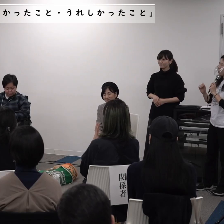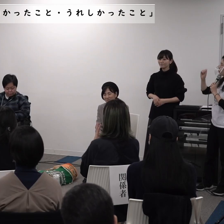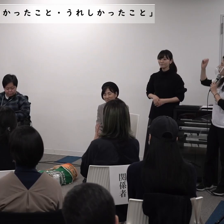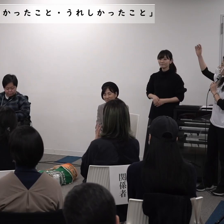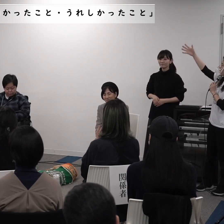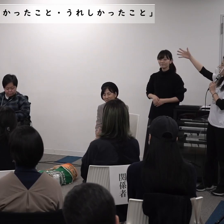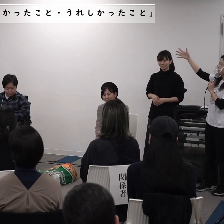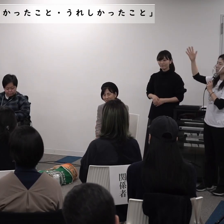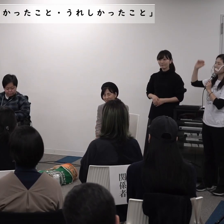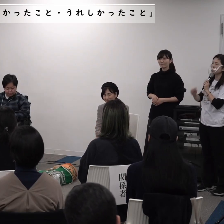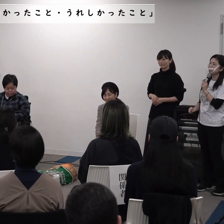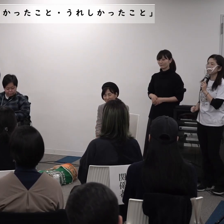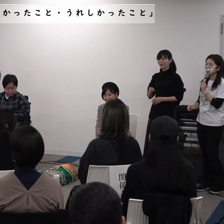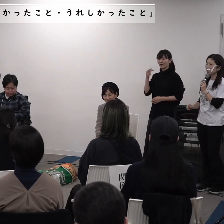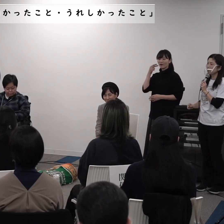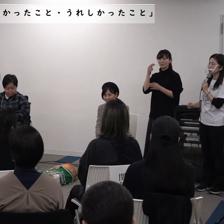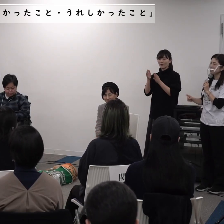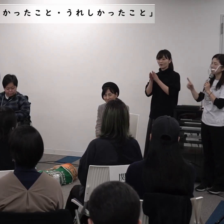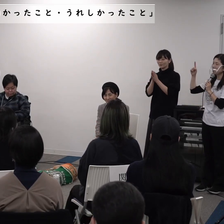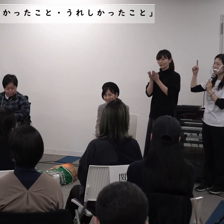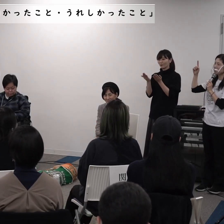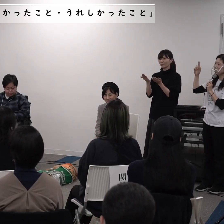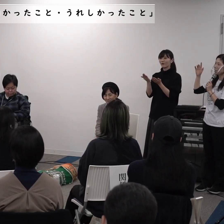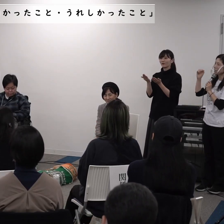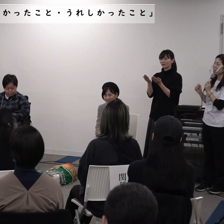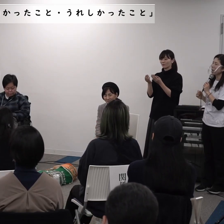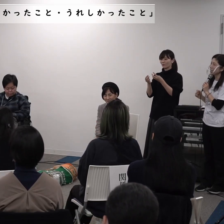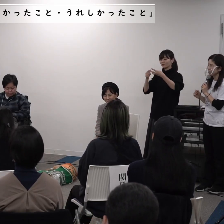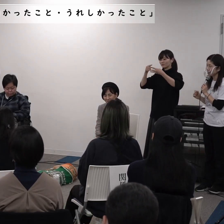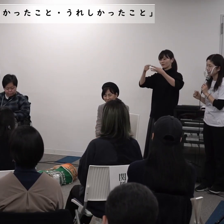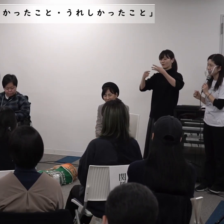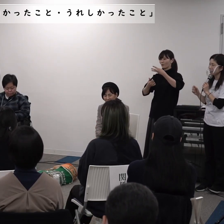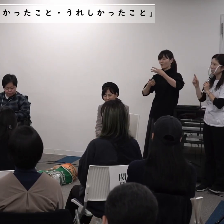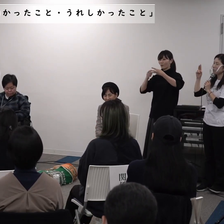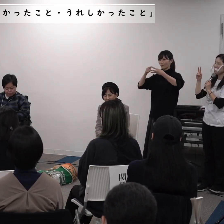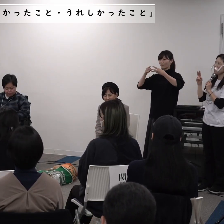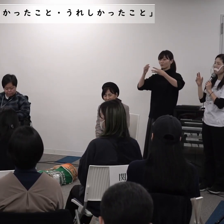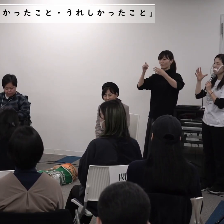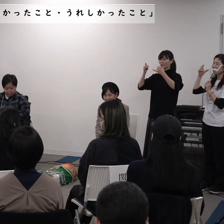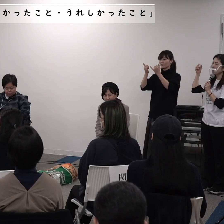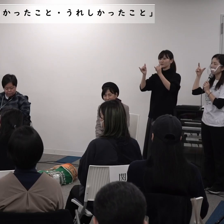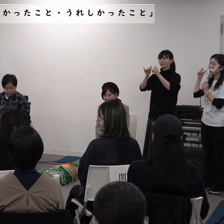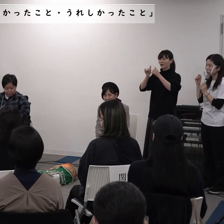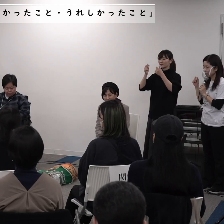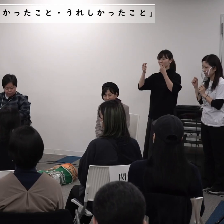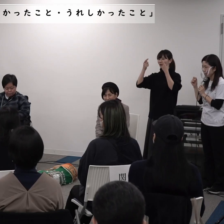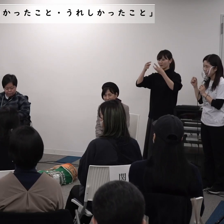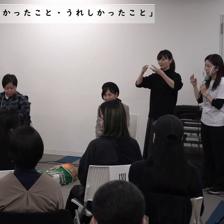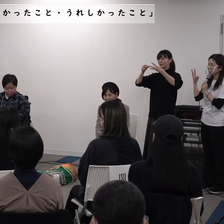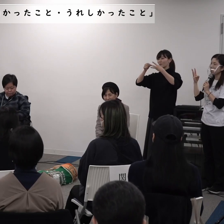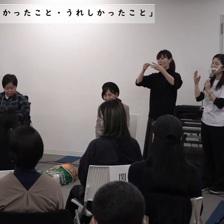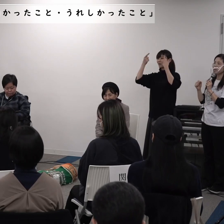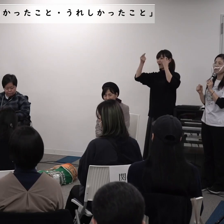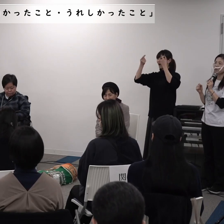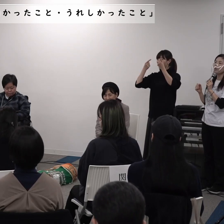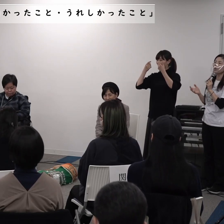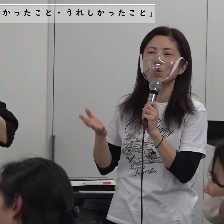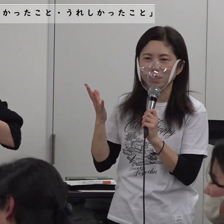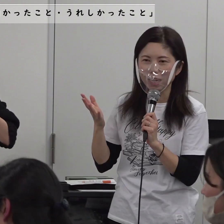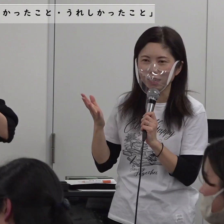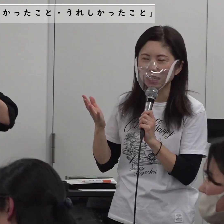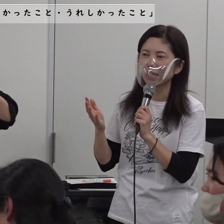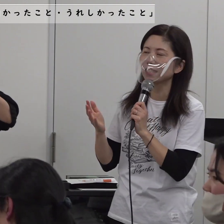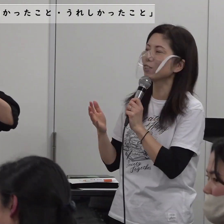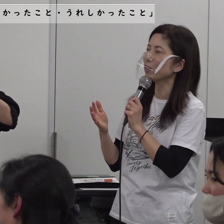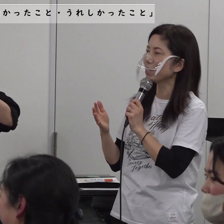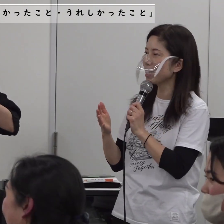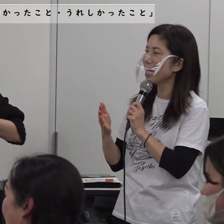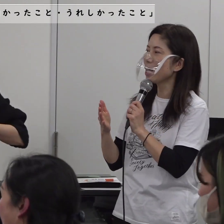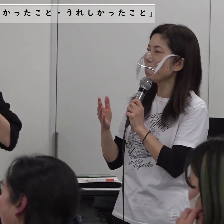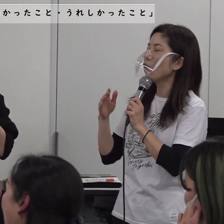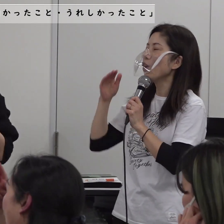橋爪）松本さんのところは一番上が社会人、2番目大学生、3番目高校生のお子さんがいらっしゃるので